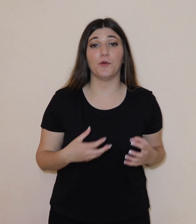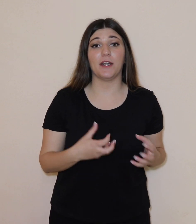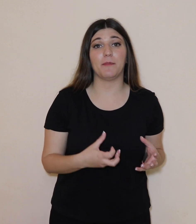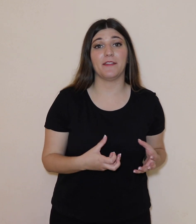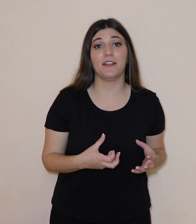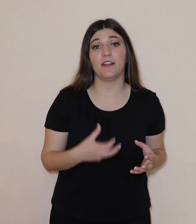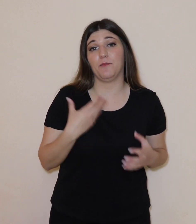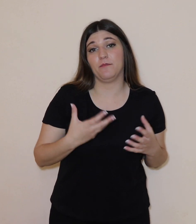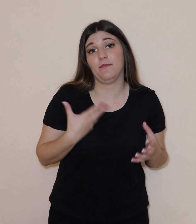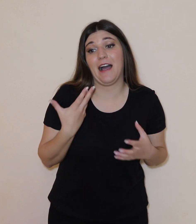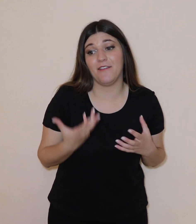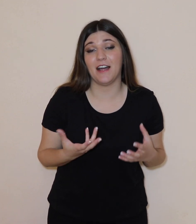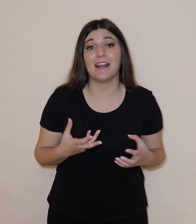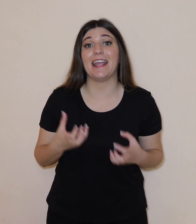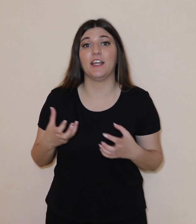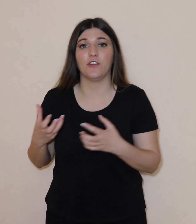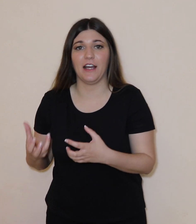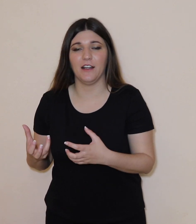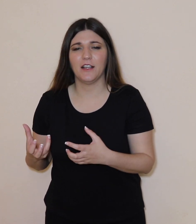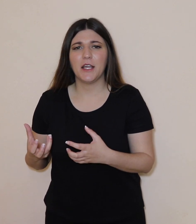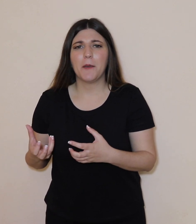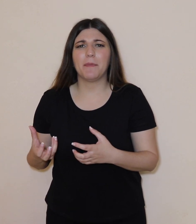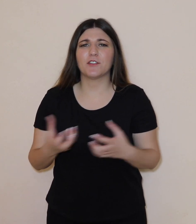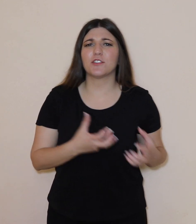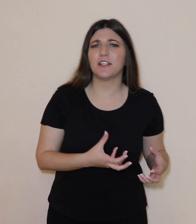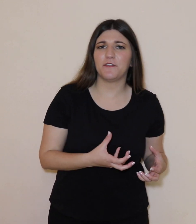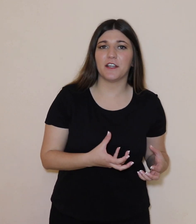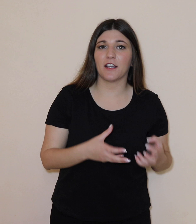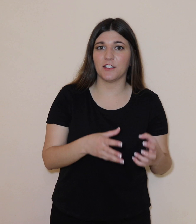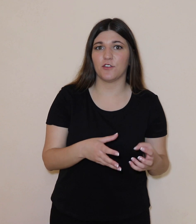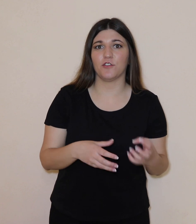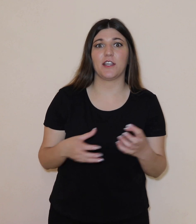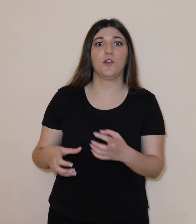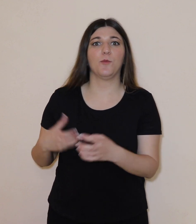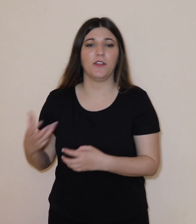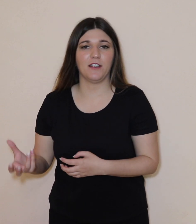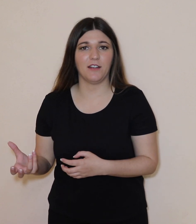poder aprender a hablar en oral. ¿Pero esto significa que hay sordos que no pueden hablar